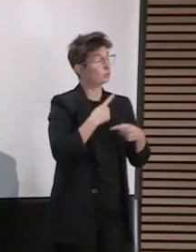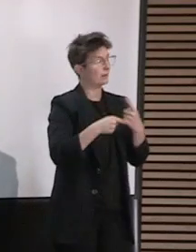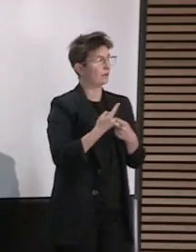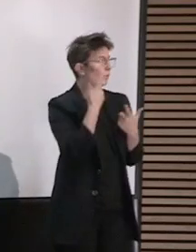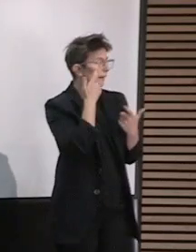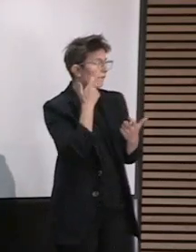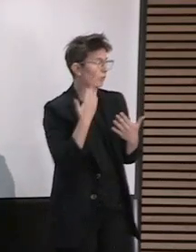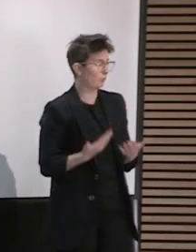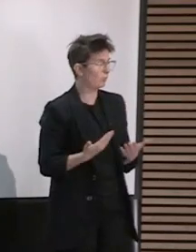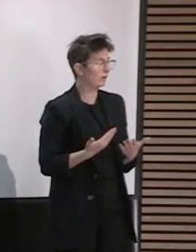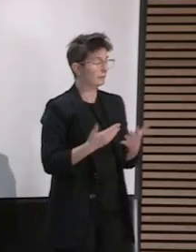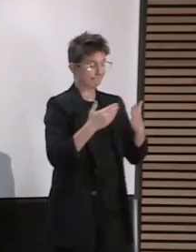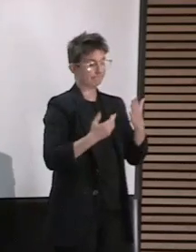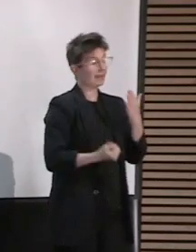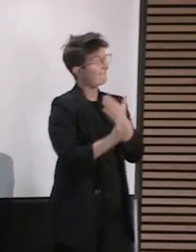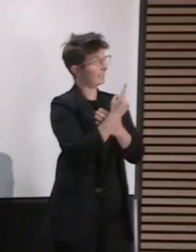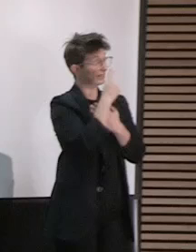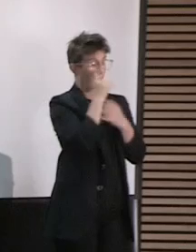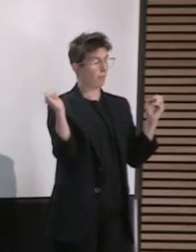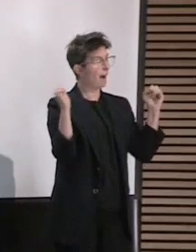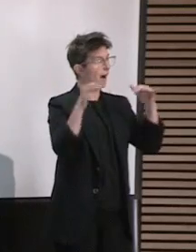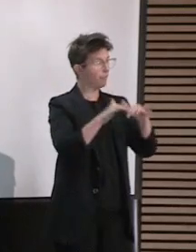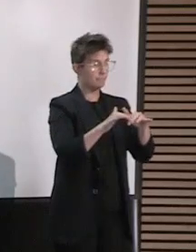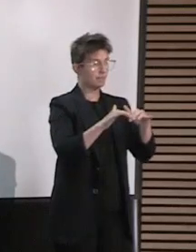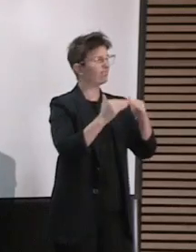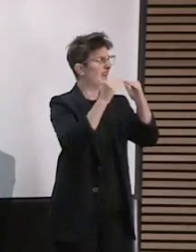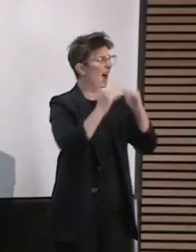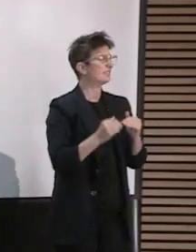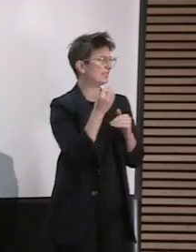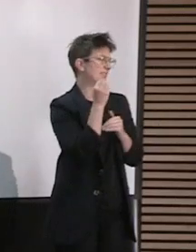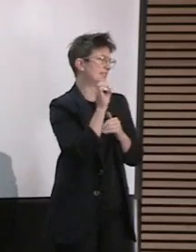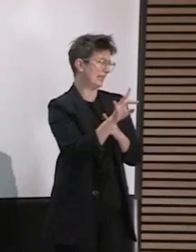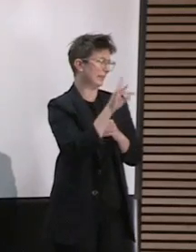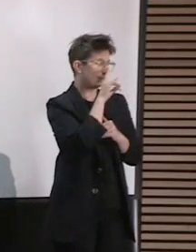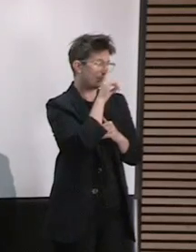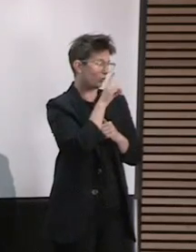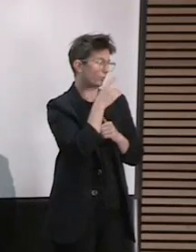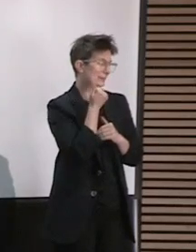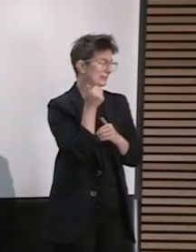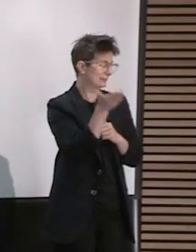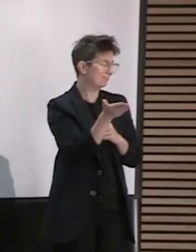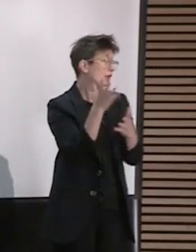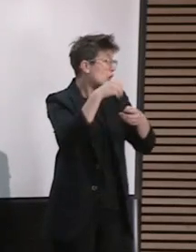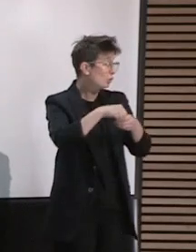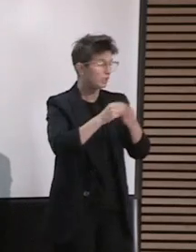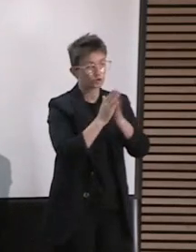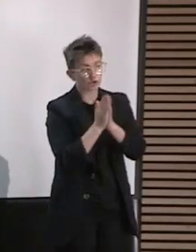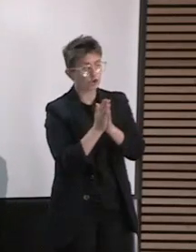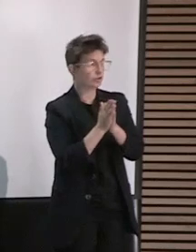kore he tupato ka horapa te